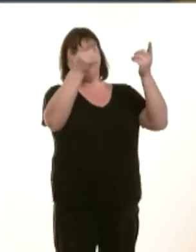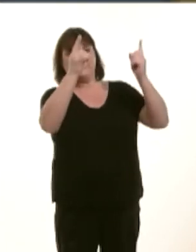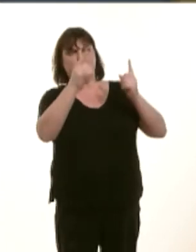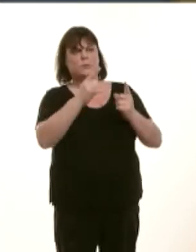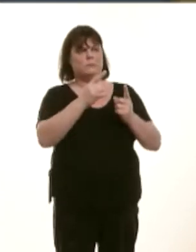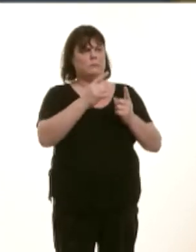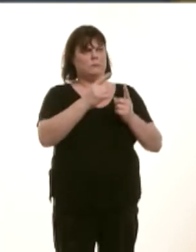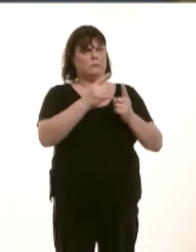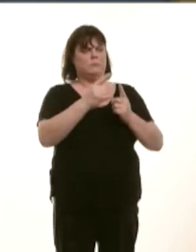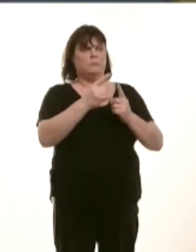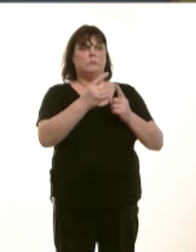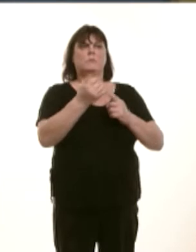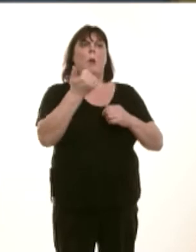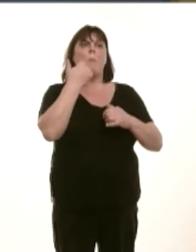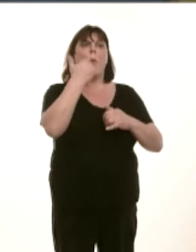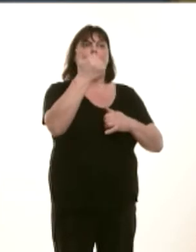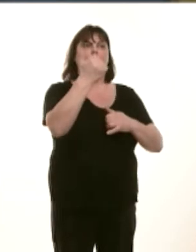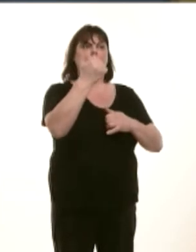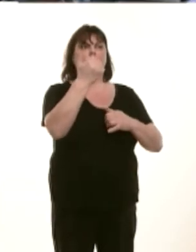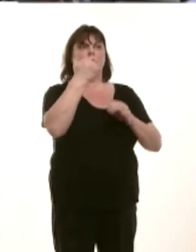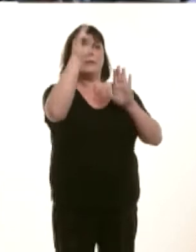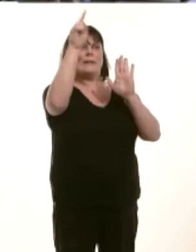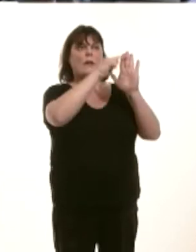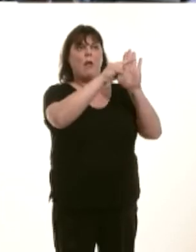yn Sir Gaerfyrddin? OAQ(4)2047(FM) Carwyn Jones: Rydym yn cydweithio ‚ír diwydiant,